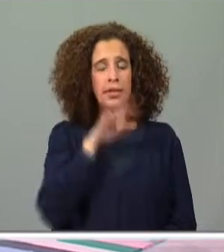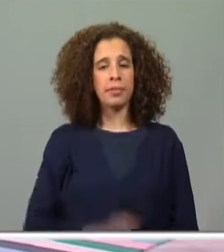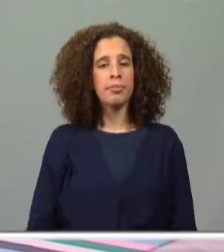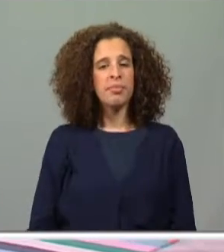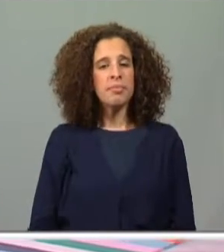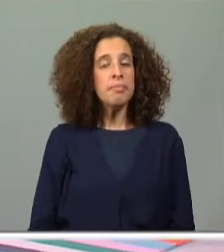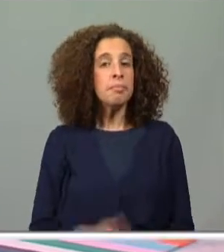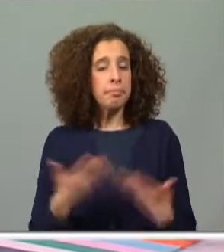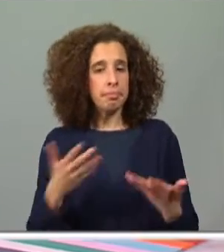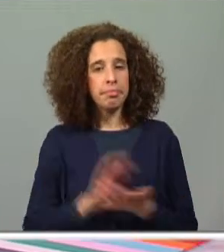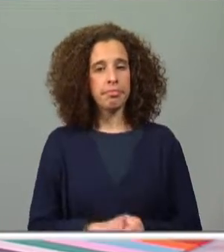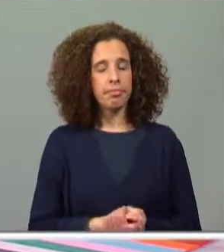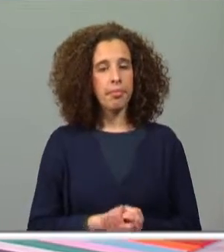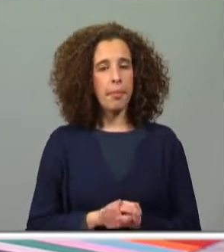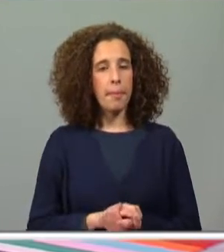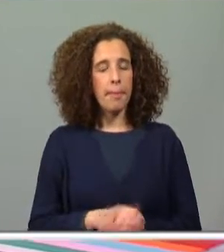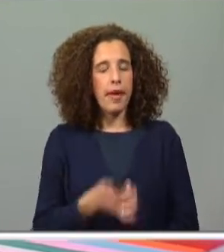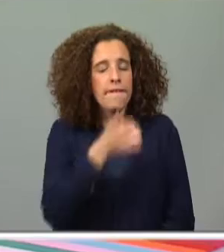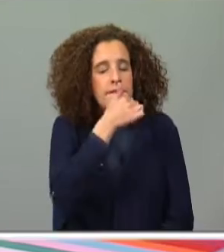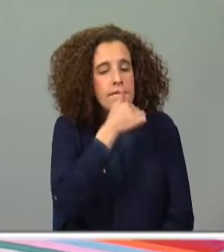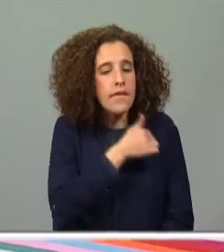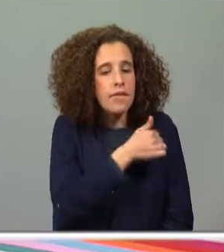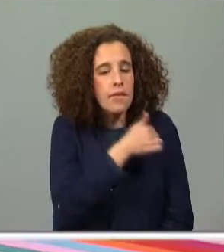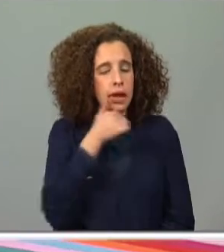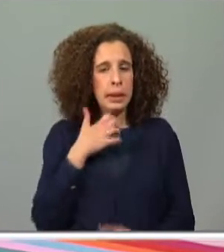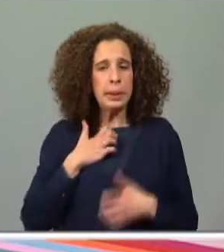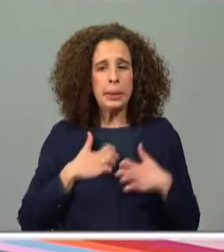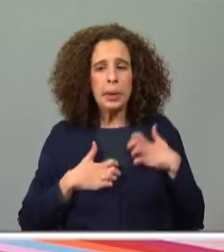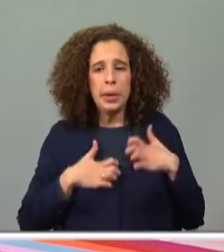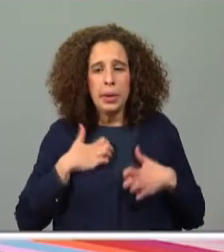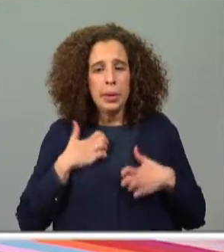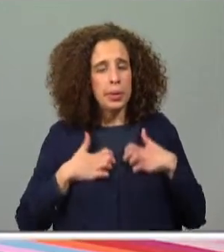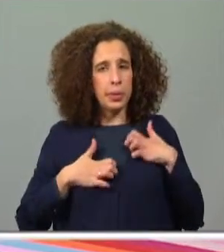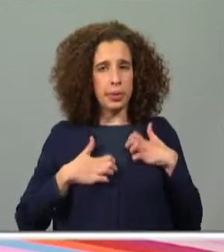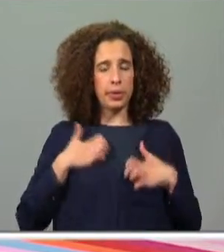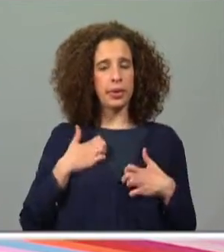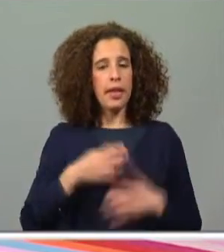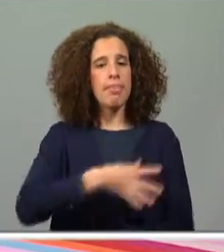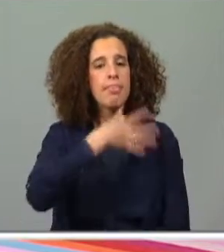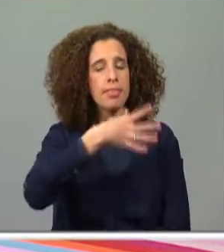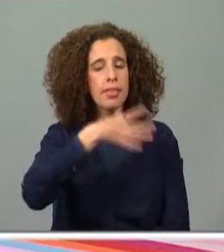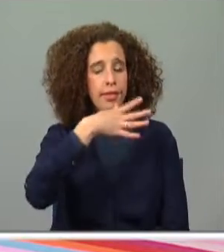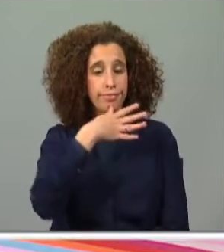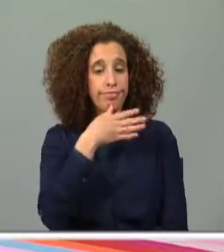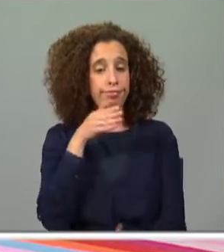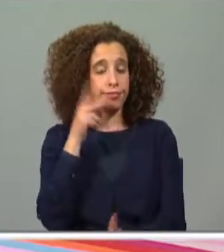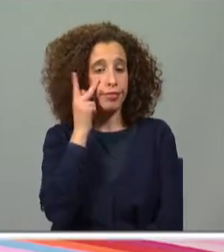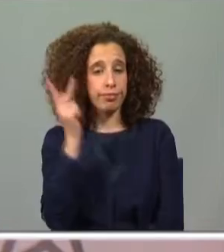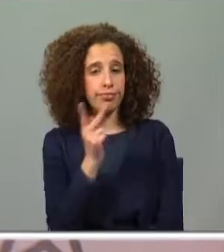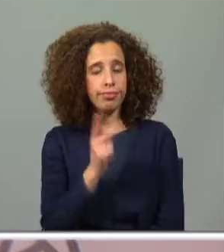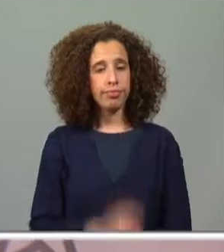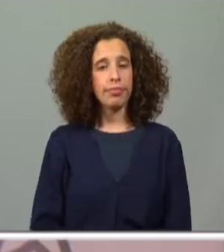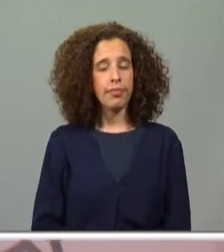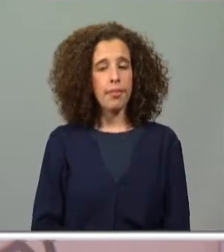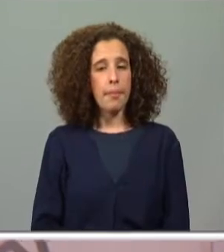tauê o sofrimento ansiedade a que esta narradora está sujeita tal forma que até tauê 這種痛苦的焦慮敘述者的主題是這樣的，即使